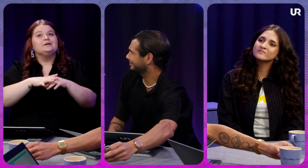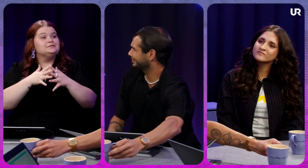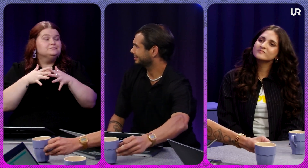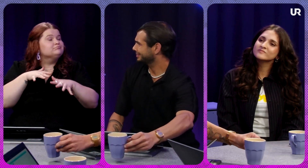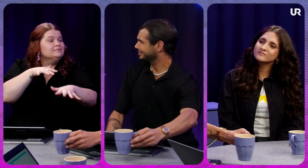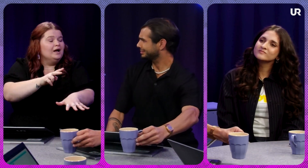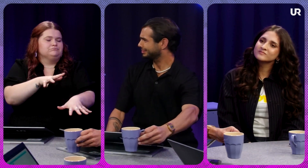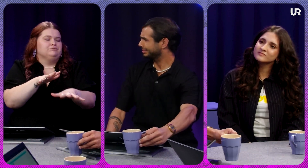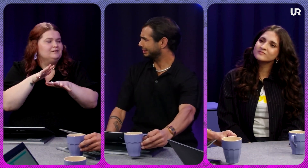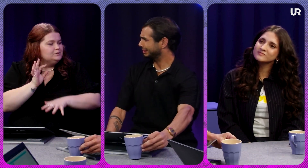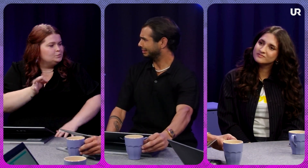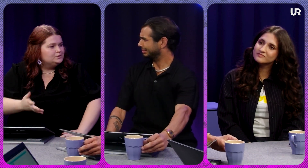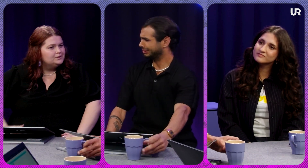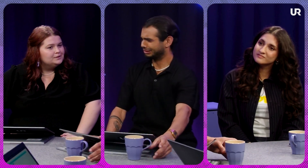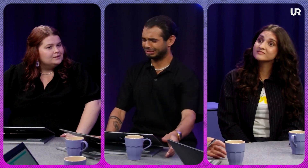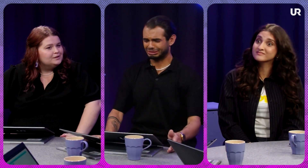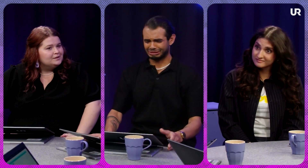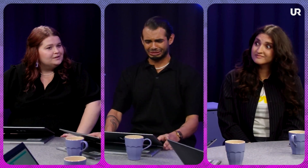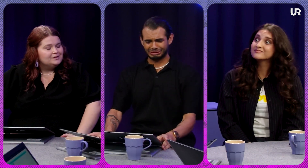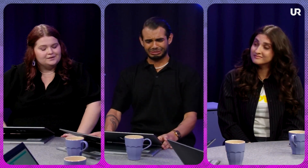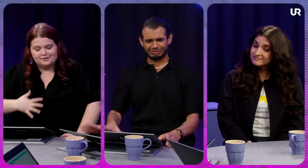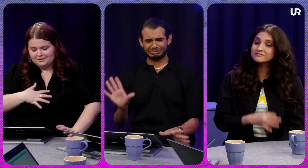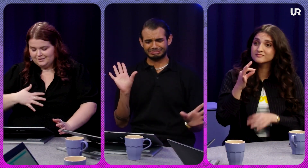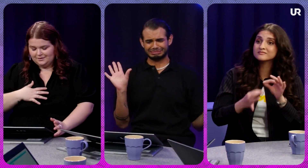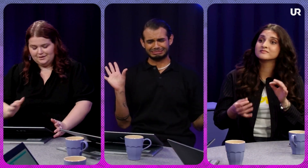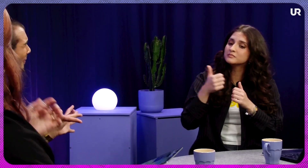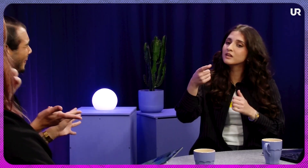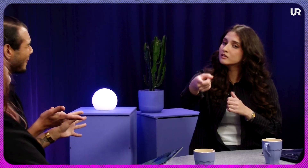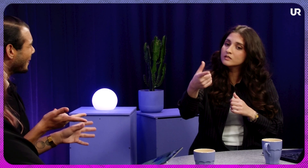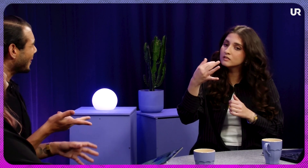Att först anfalla och sen plötsligt dra tillbaka? Jessica: Eller hur?!